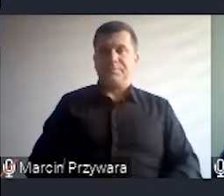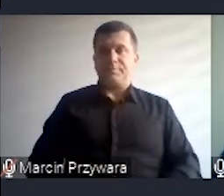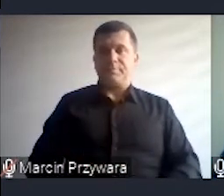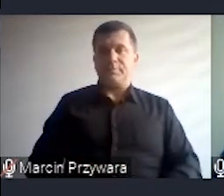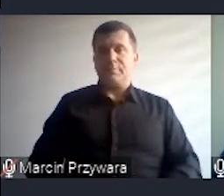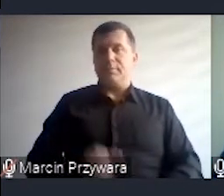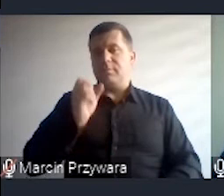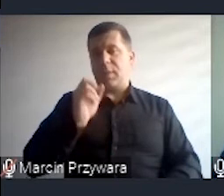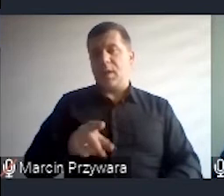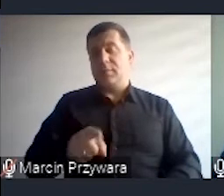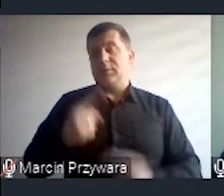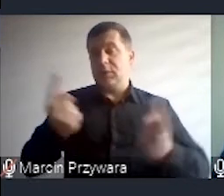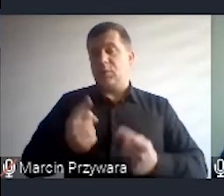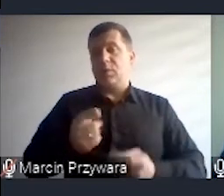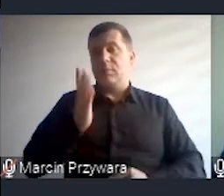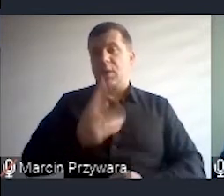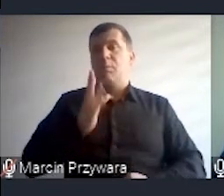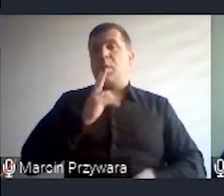W takim układzie występować będzie podwójne finansowanie,